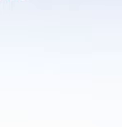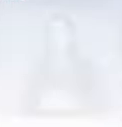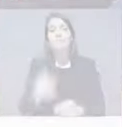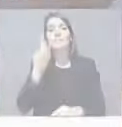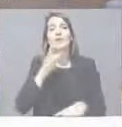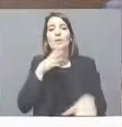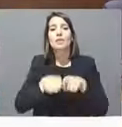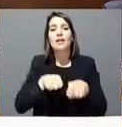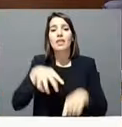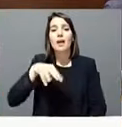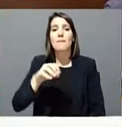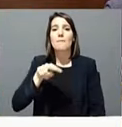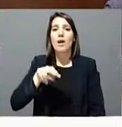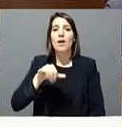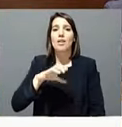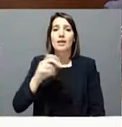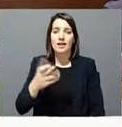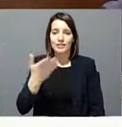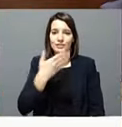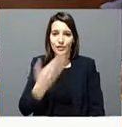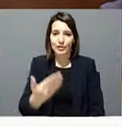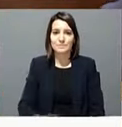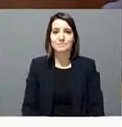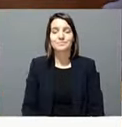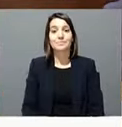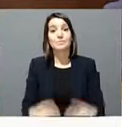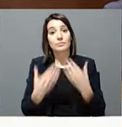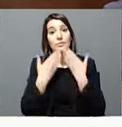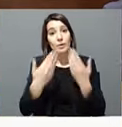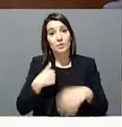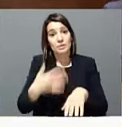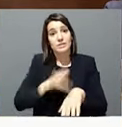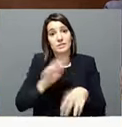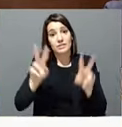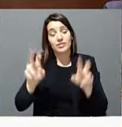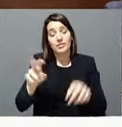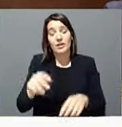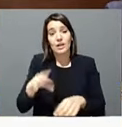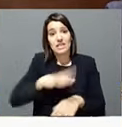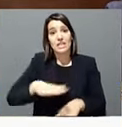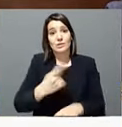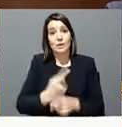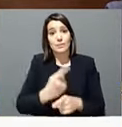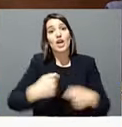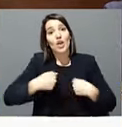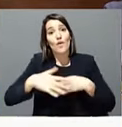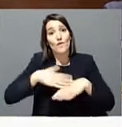Muito obrigada, sou sensível à questão, na minha zona sou eu que faço a